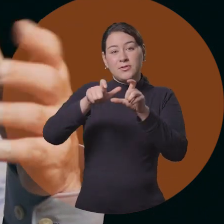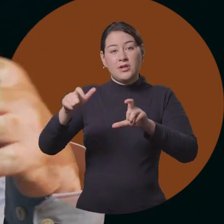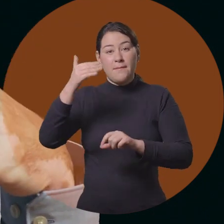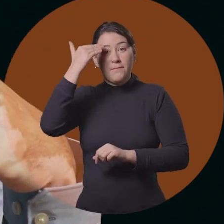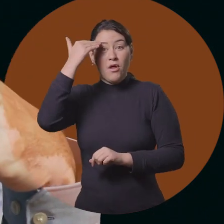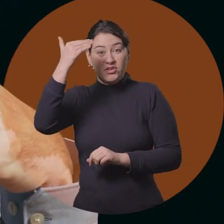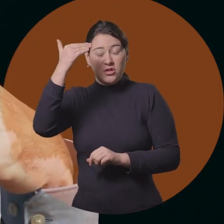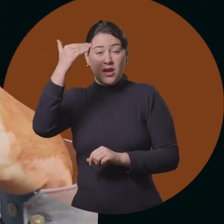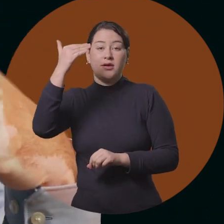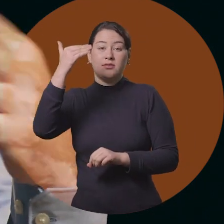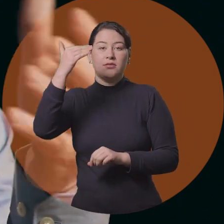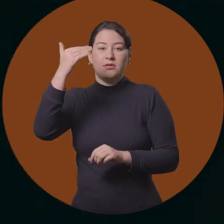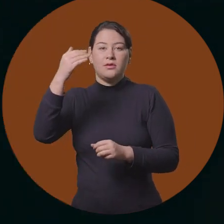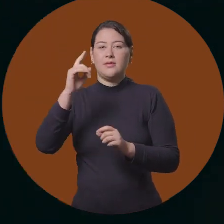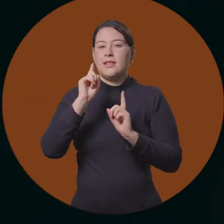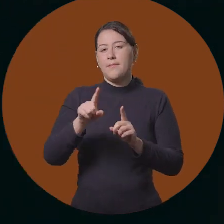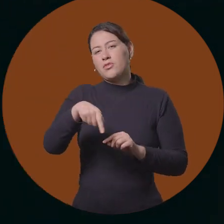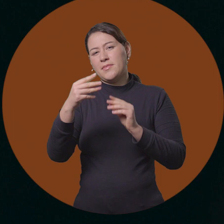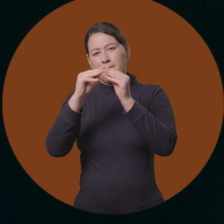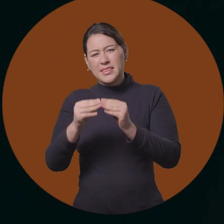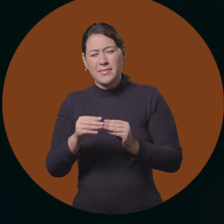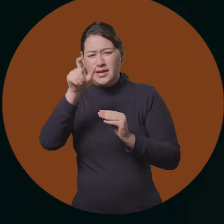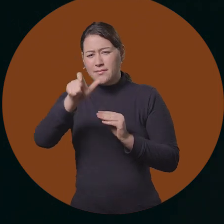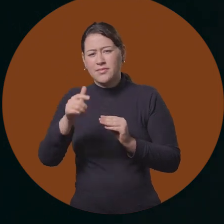fueron… Infantozzi también en Matemática, fueron de enorme